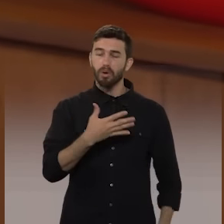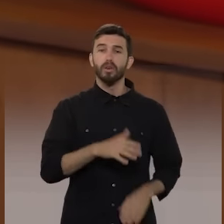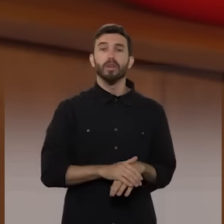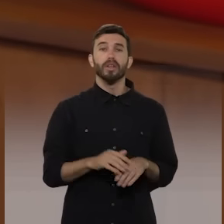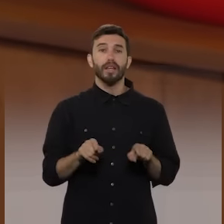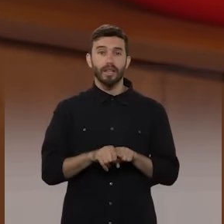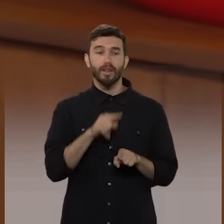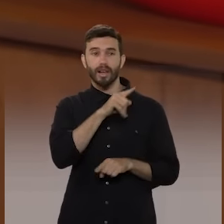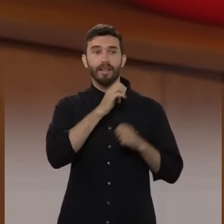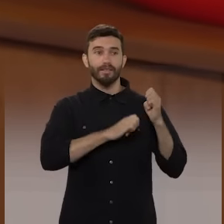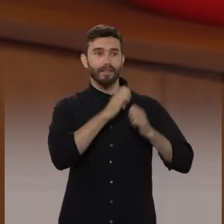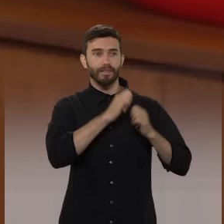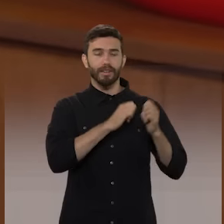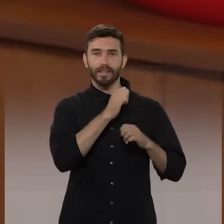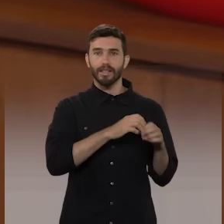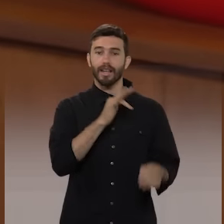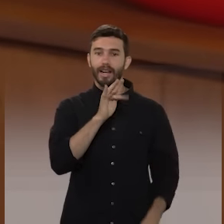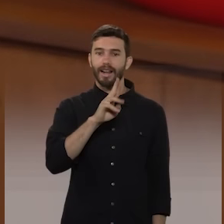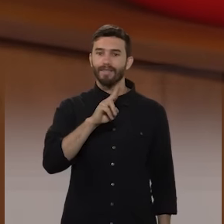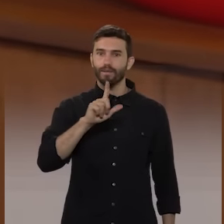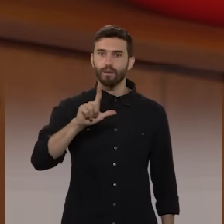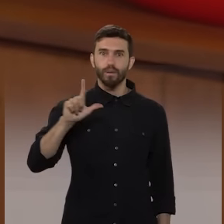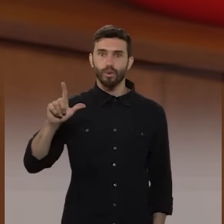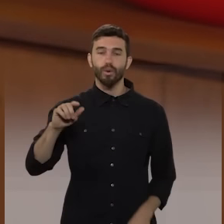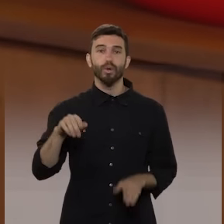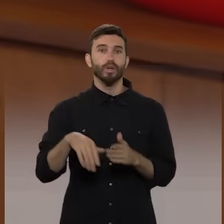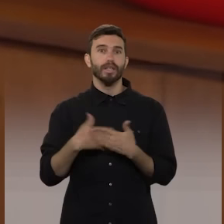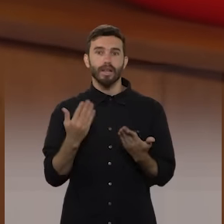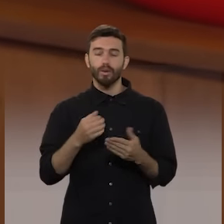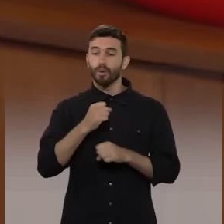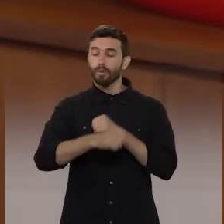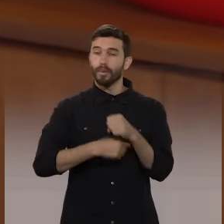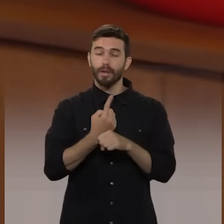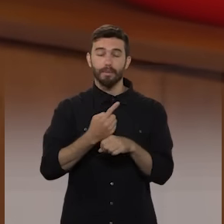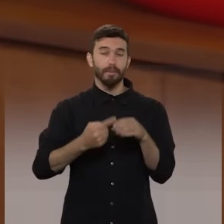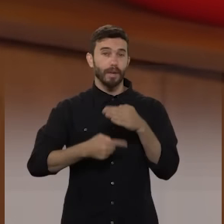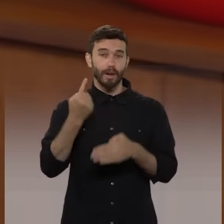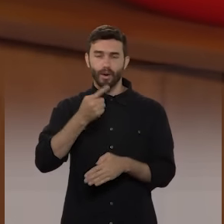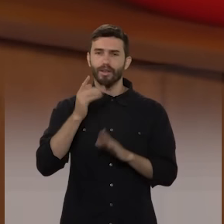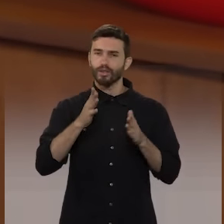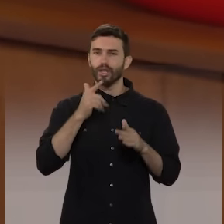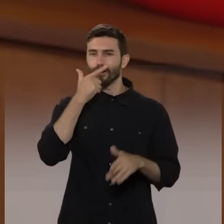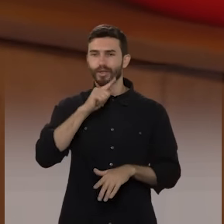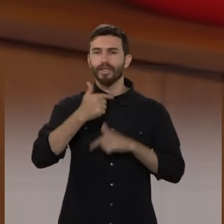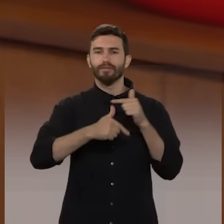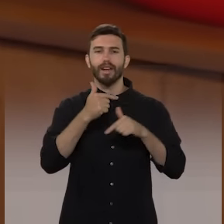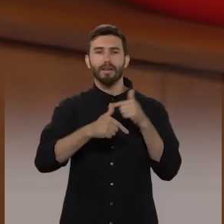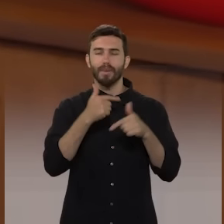full de produção e de pedidos desde o primeiro ano de existência. Isso foi muito gratificante,